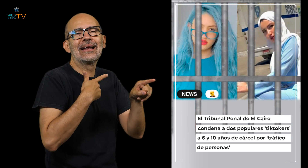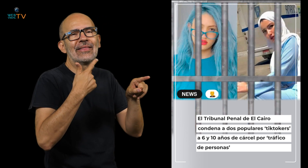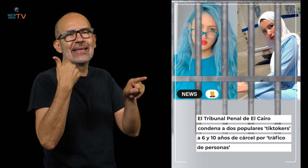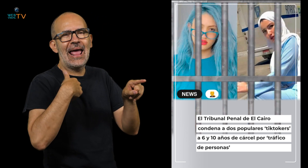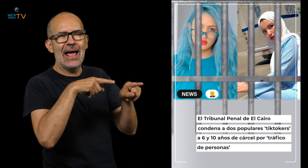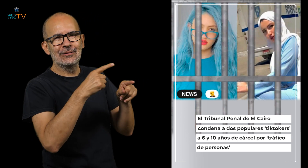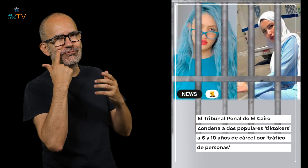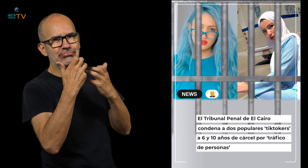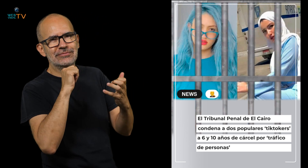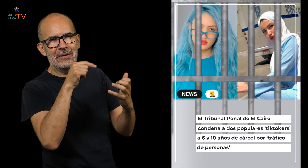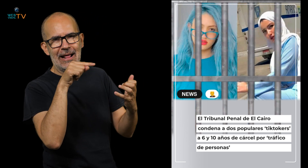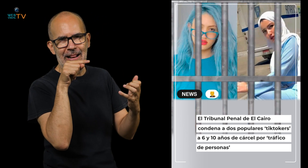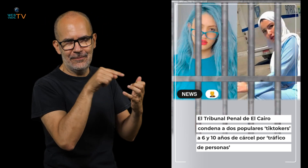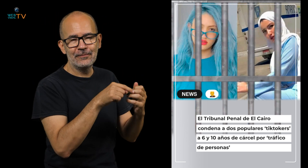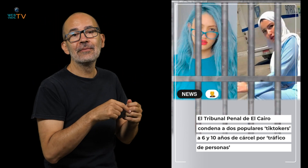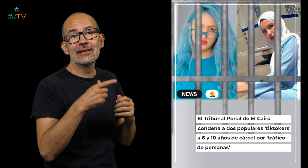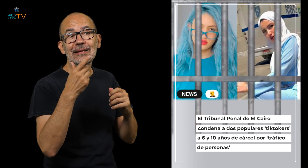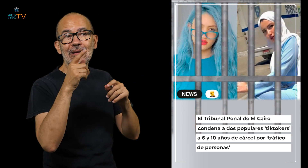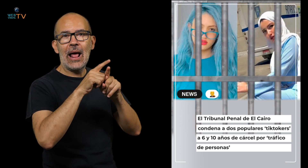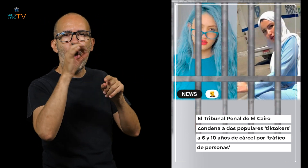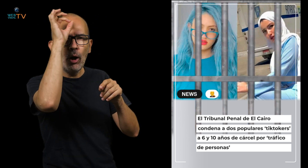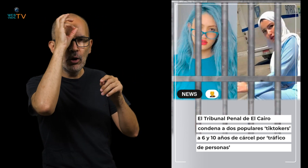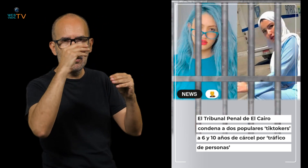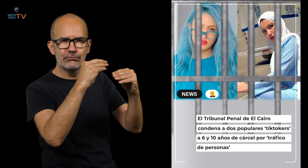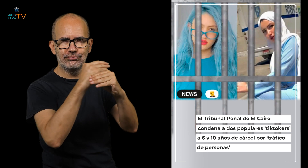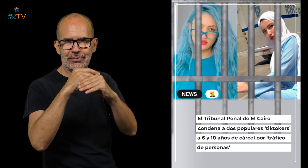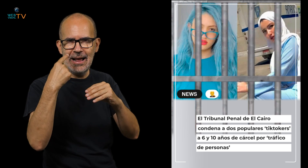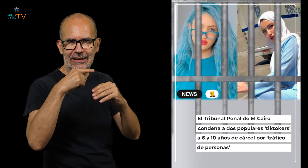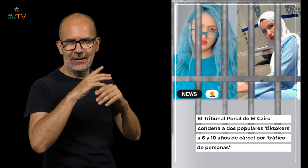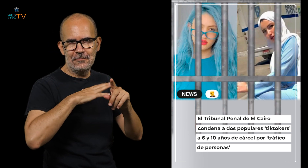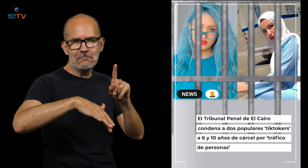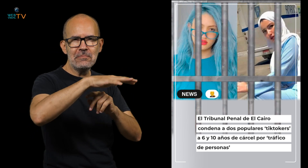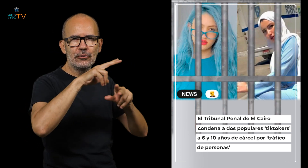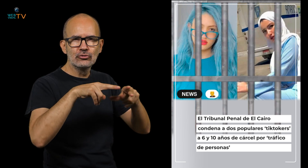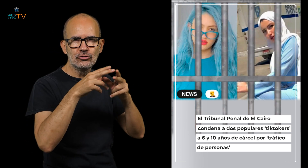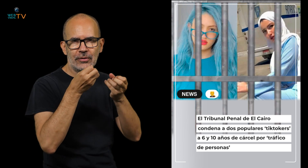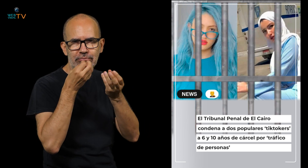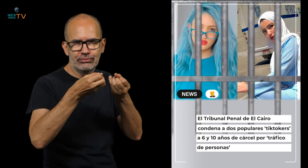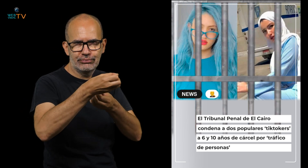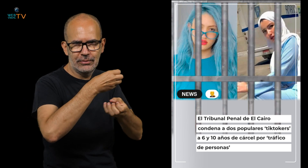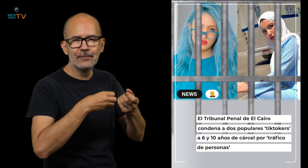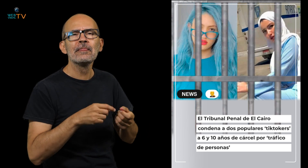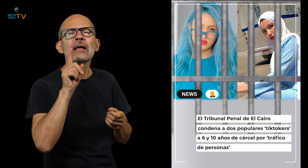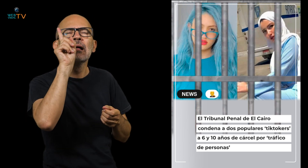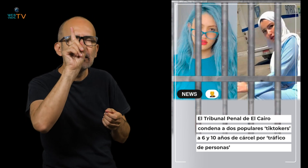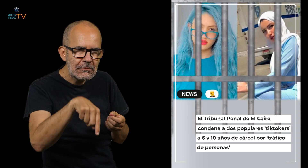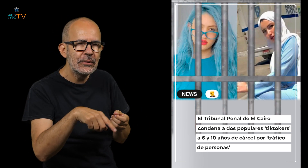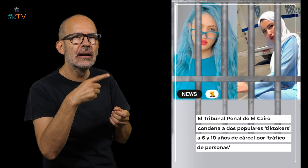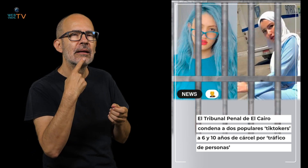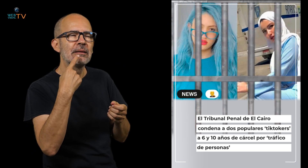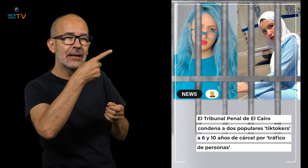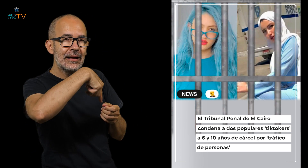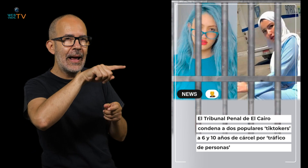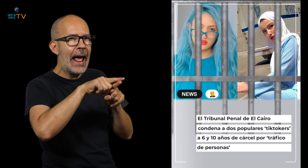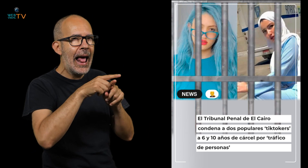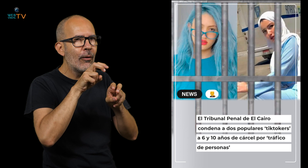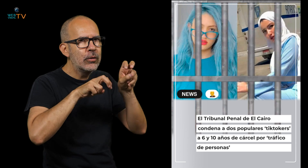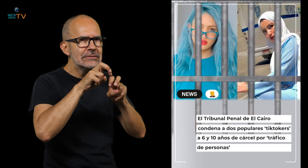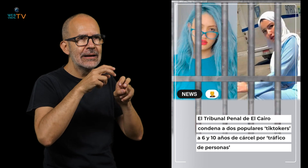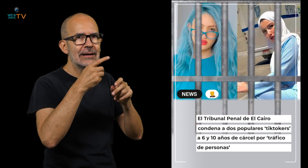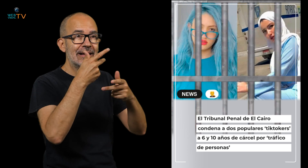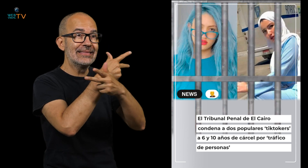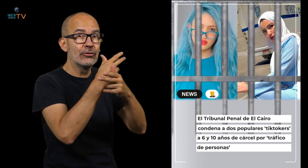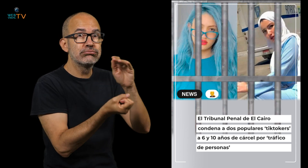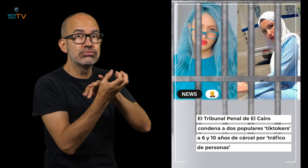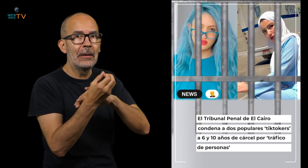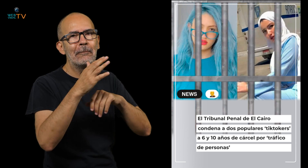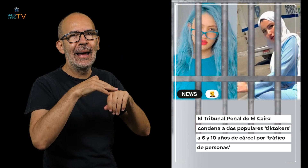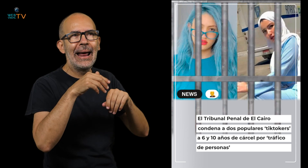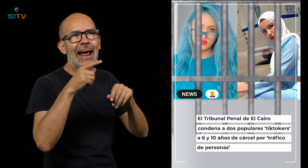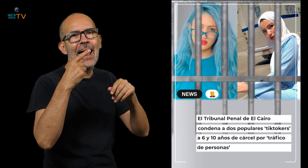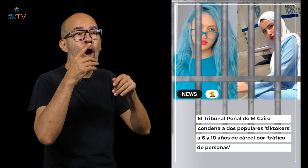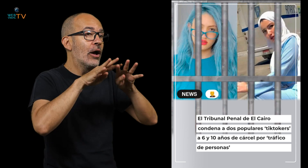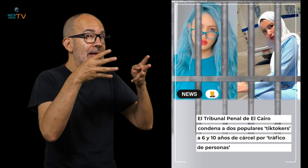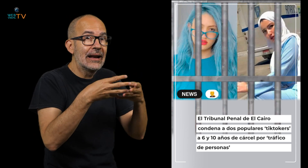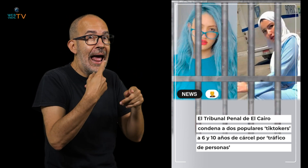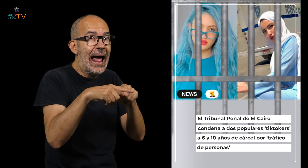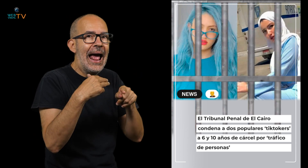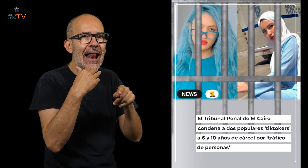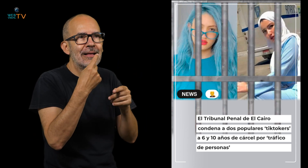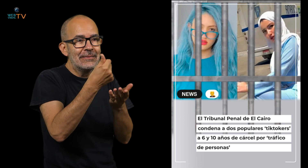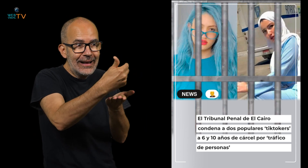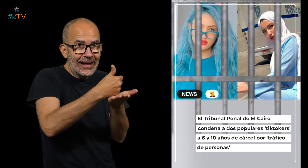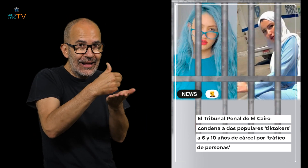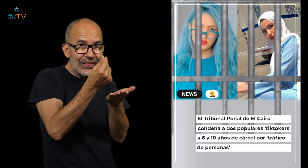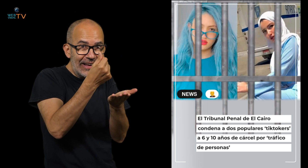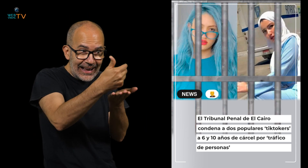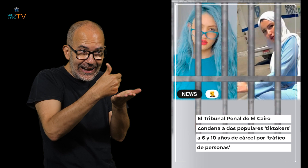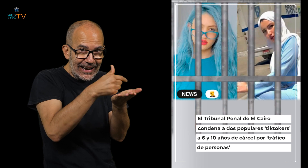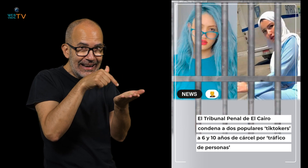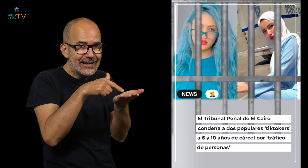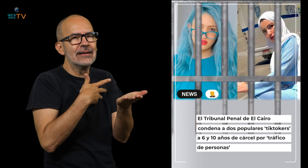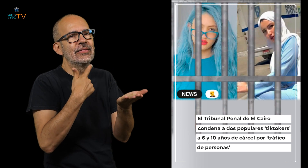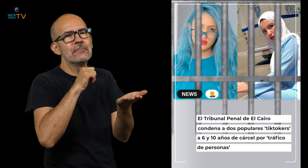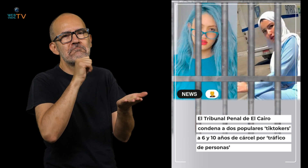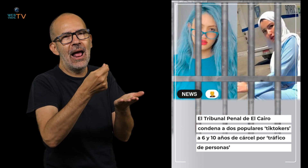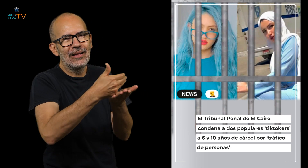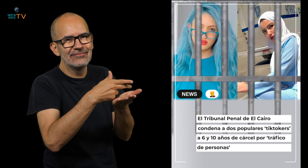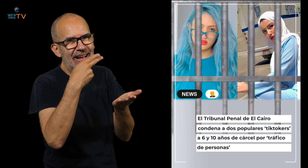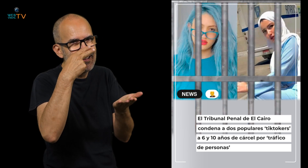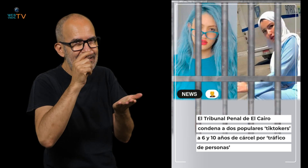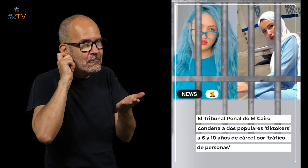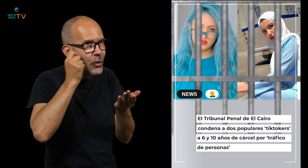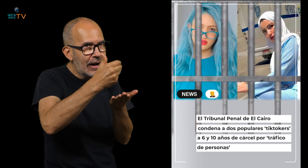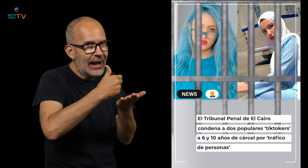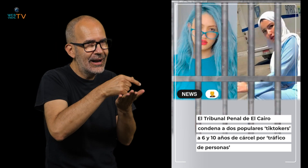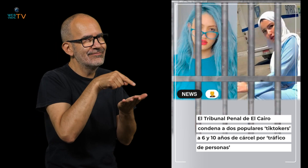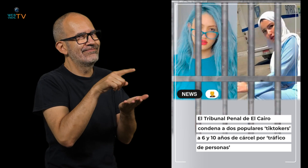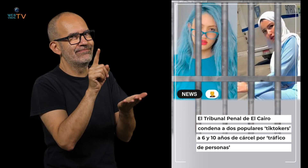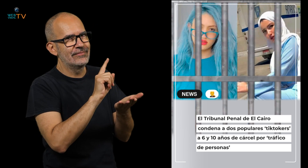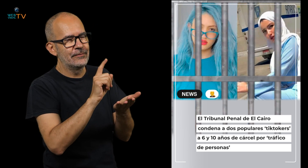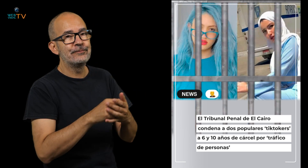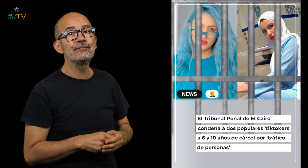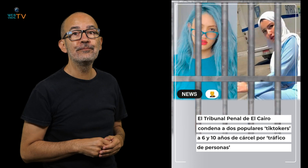a través los medios sociales, o de ganar dinero a través de Internet.